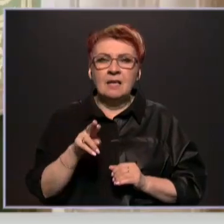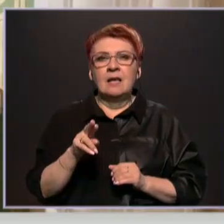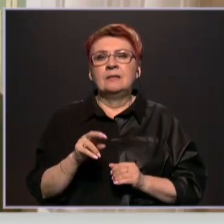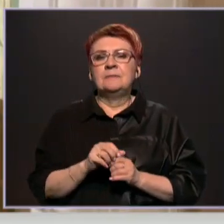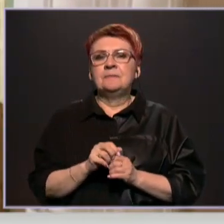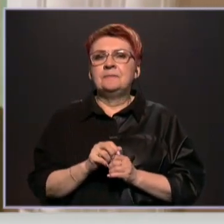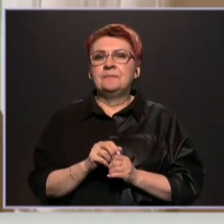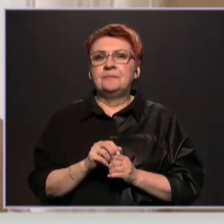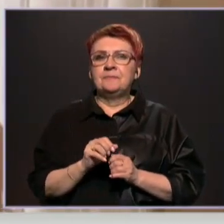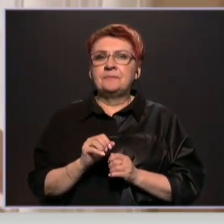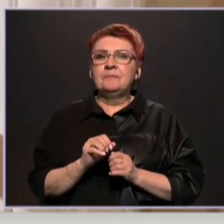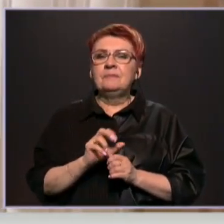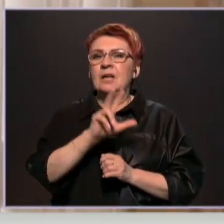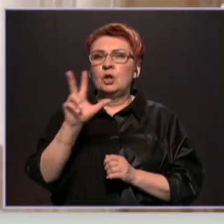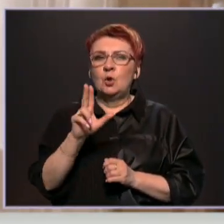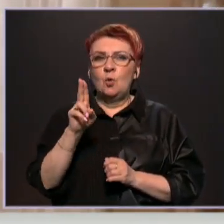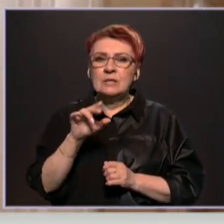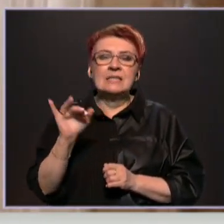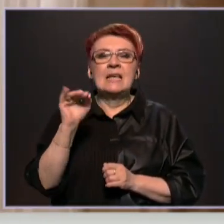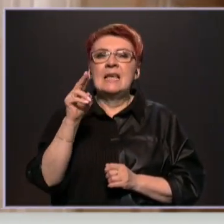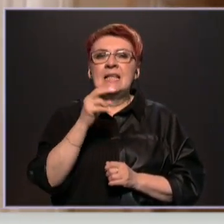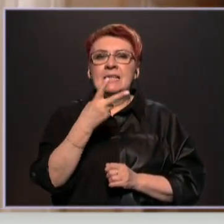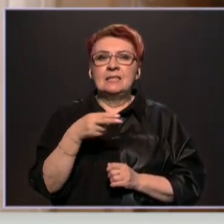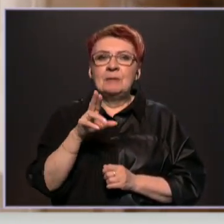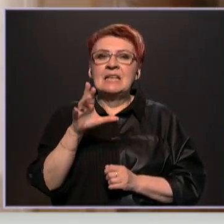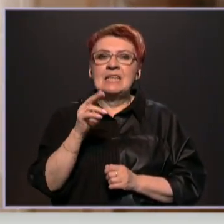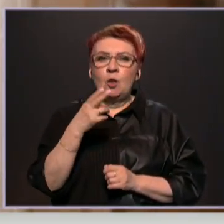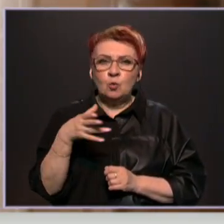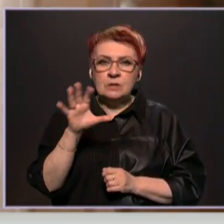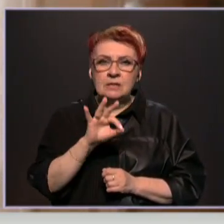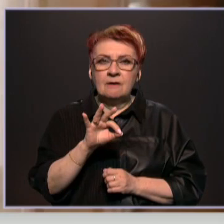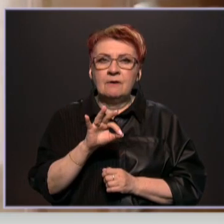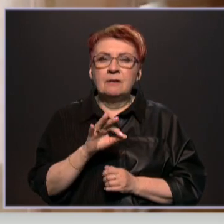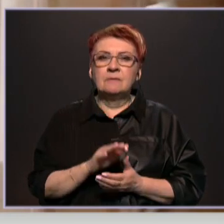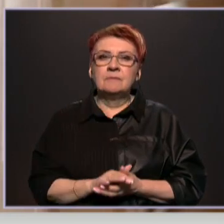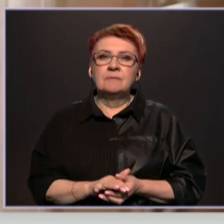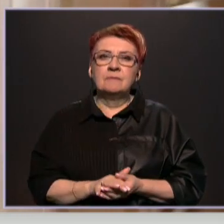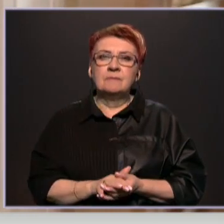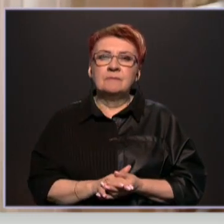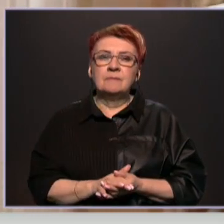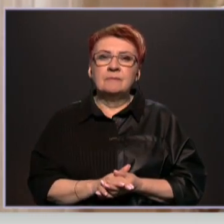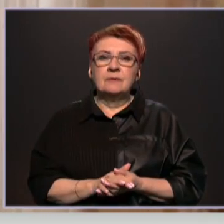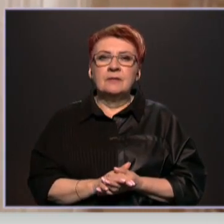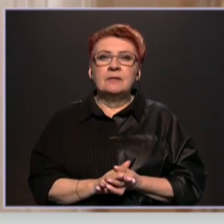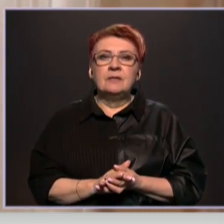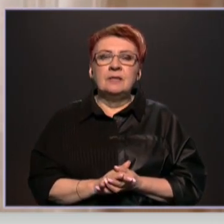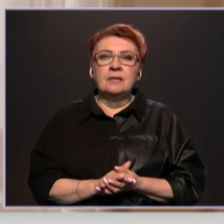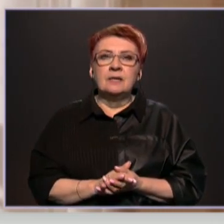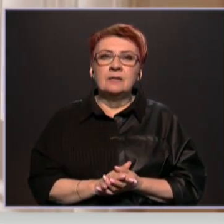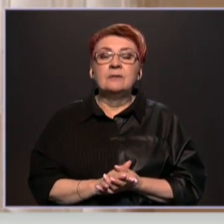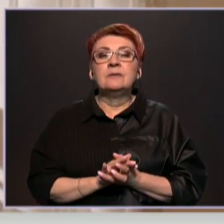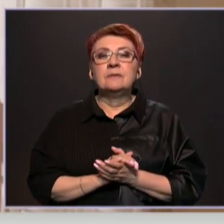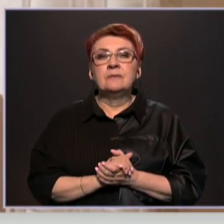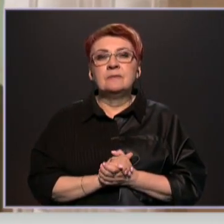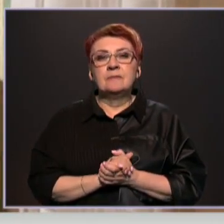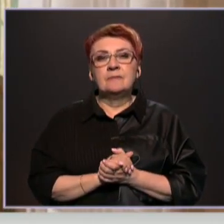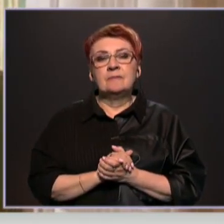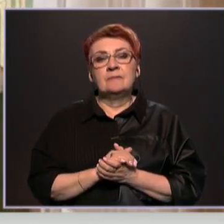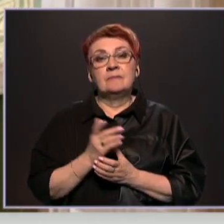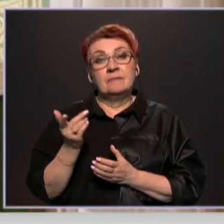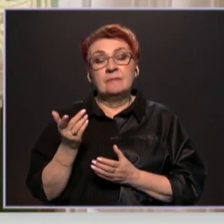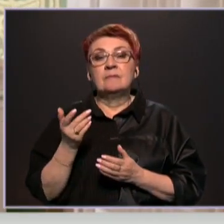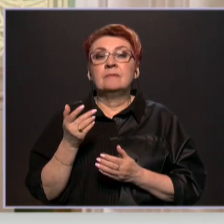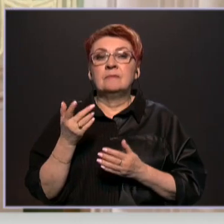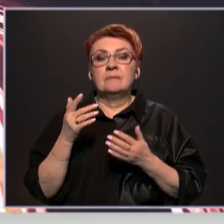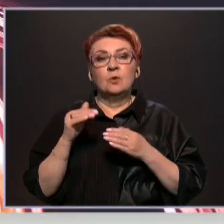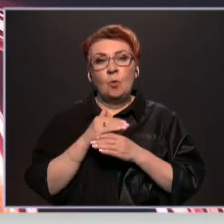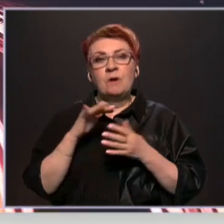великомученика Димитрия саундского пустуют люди ушли когда-то уютного доброго села Троица [музыка]